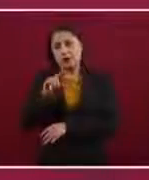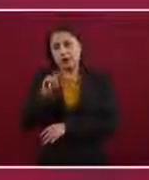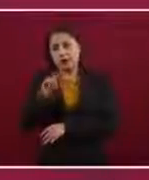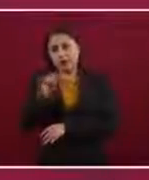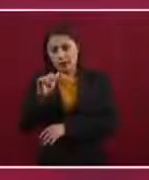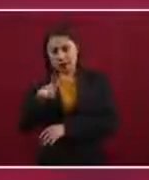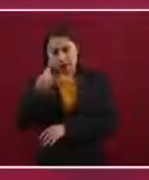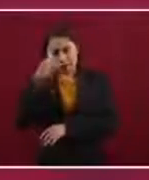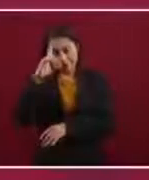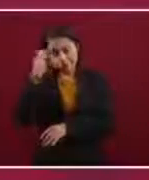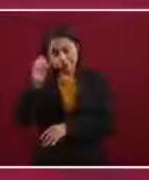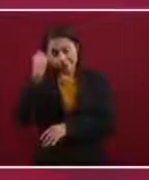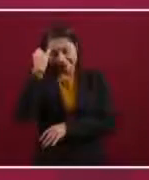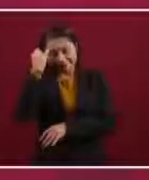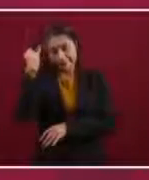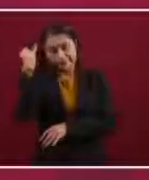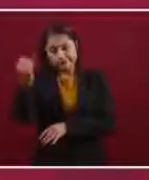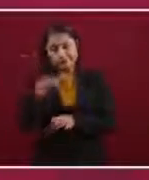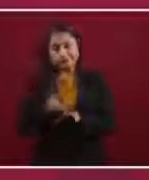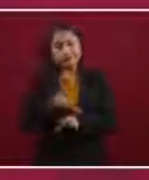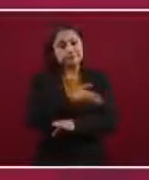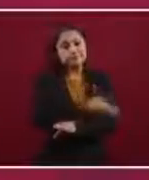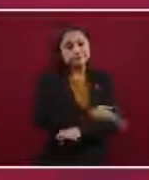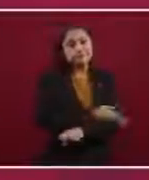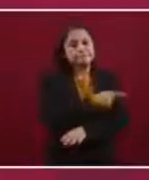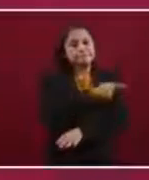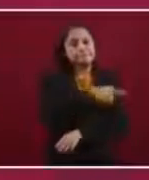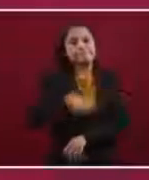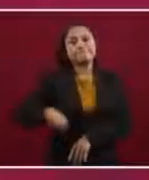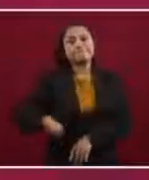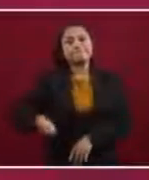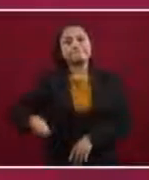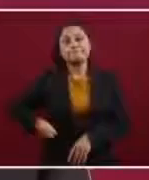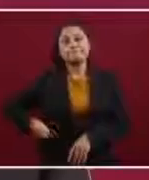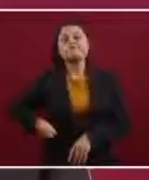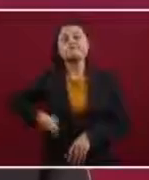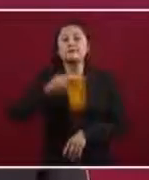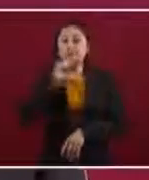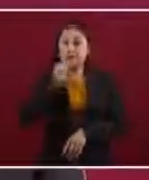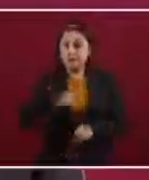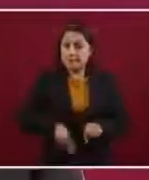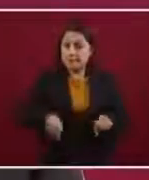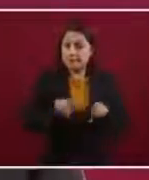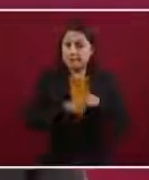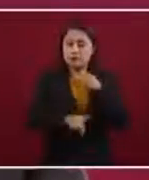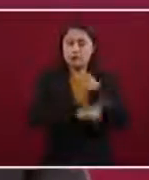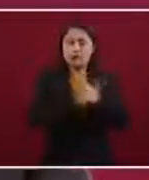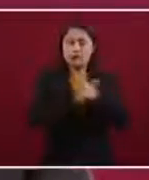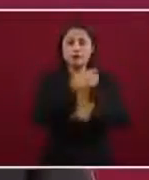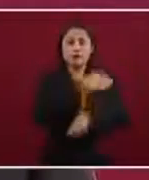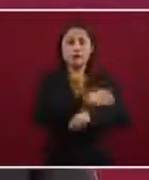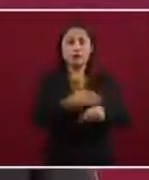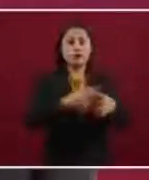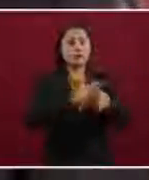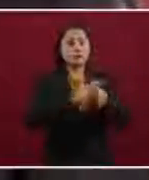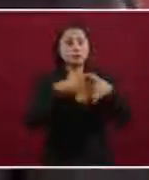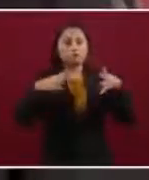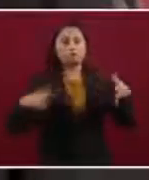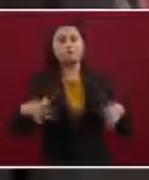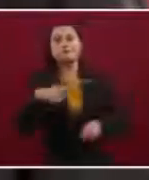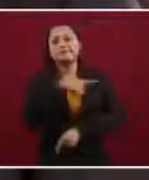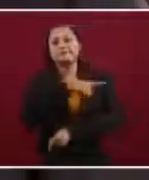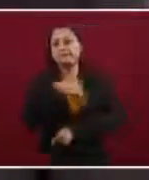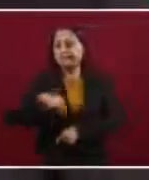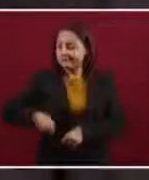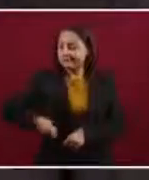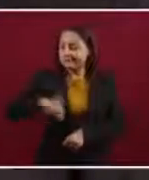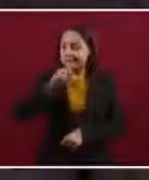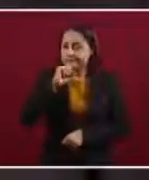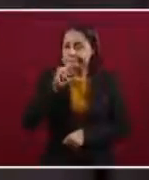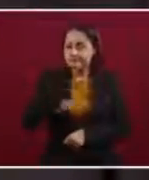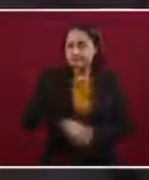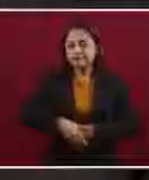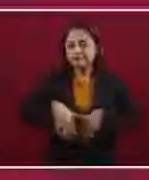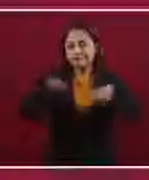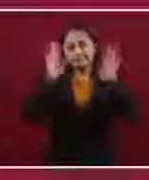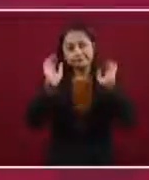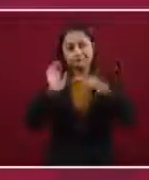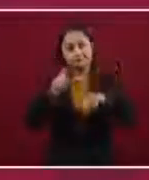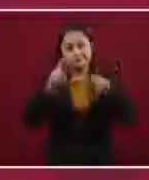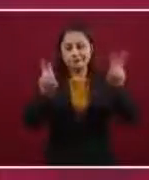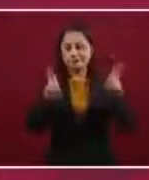dejaron de saldo la desintegración de las familias, ya ni hablemos de otros asuntos,